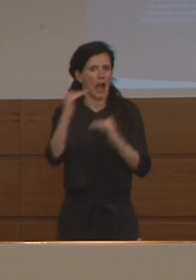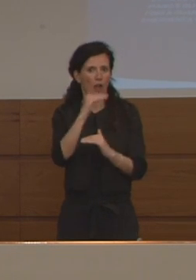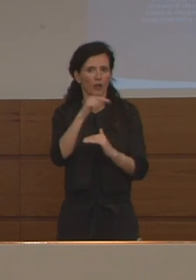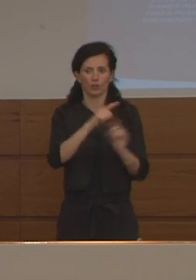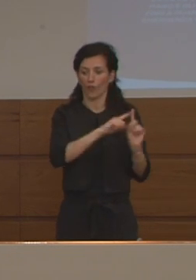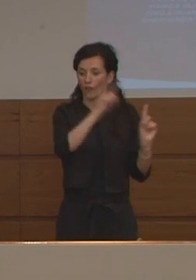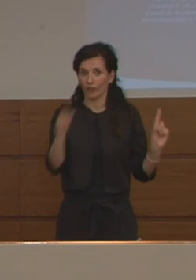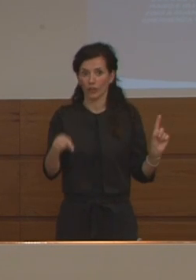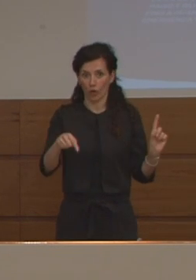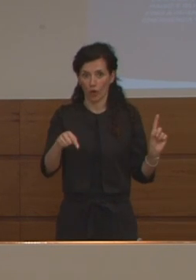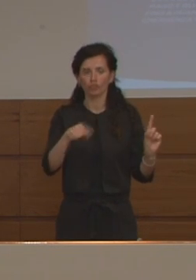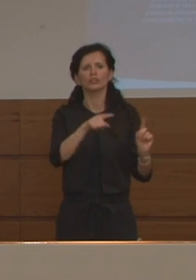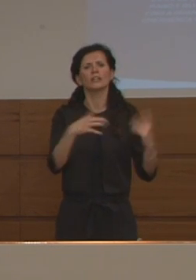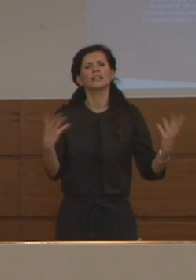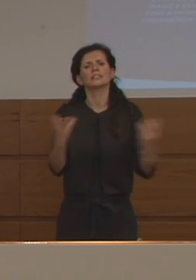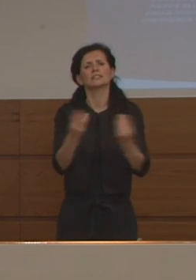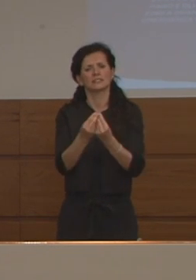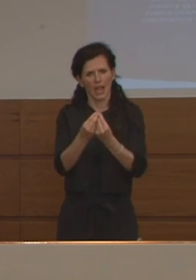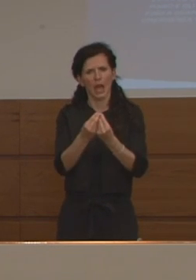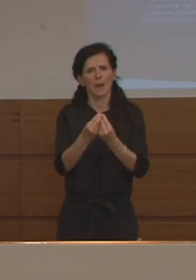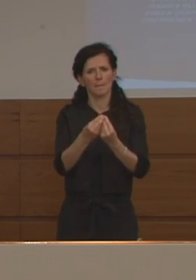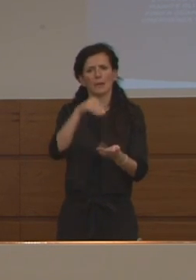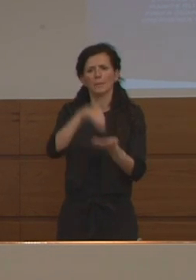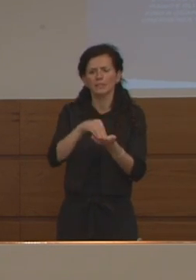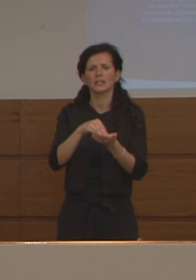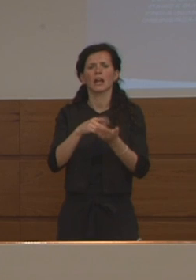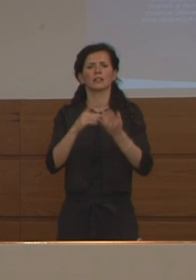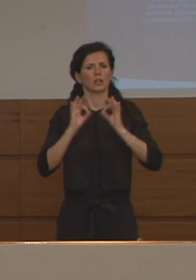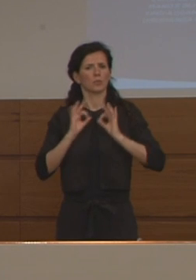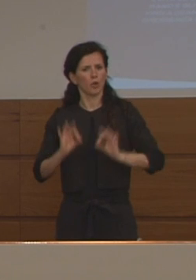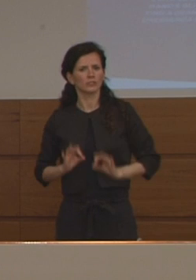A loro si aggiungono le Forze dell'Ordine, le Forze di Polizia, i Vigili